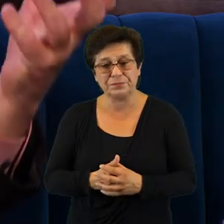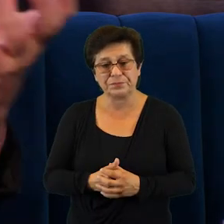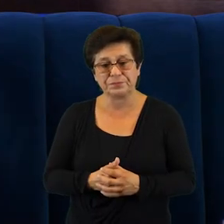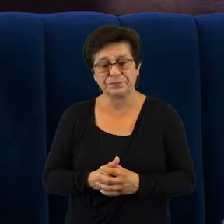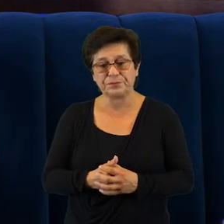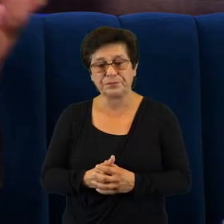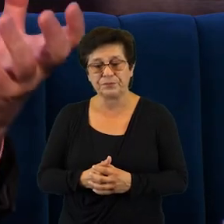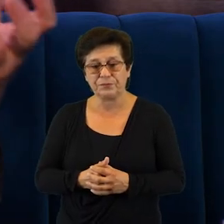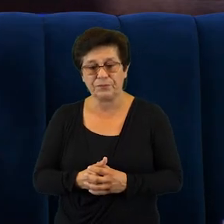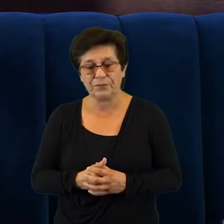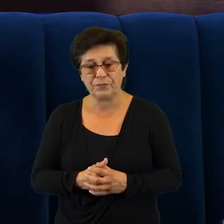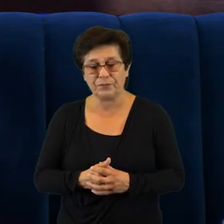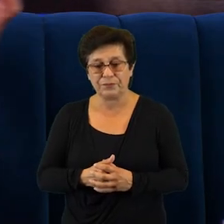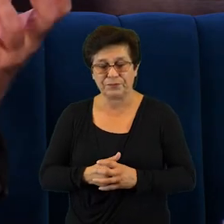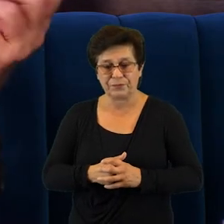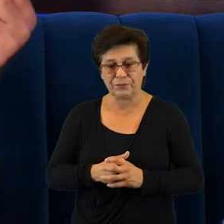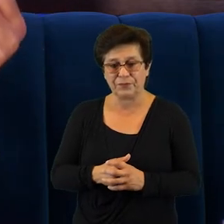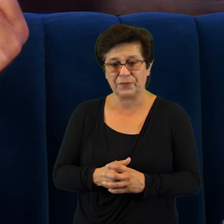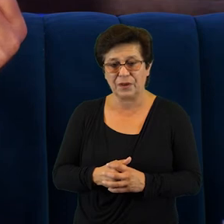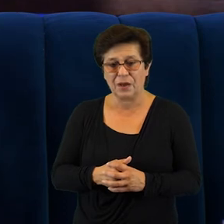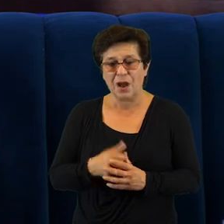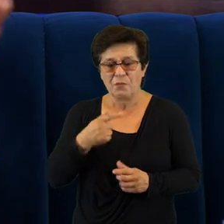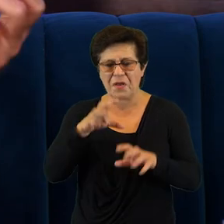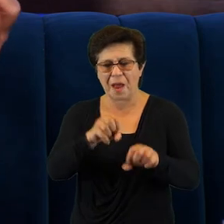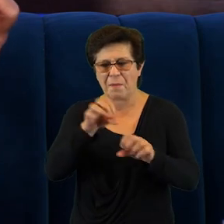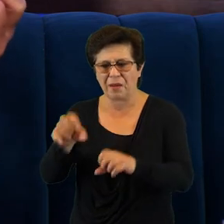to napada na tych Żydów, którzy nie są oświeceni i są zacofani.